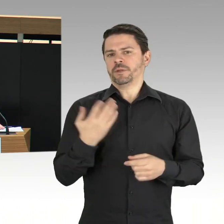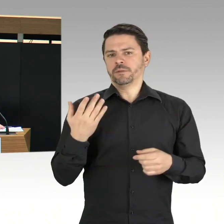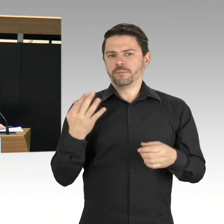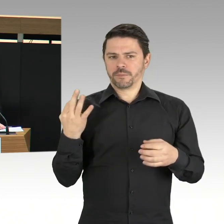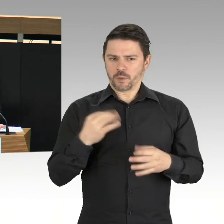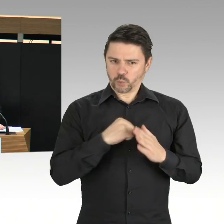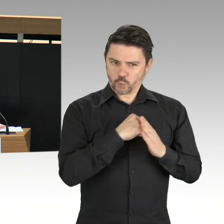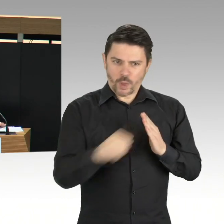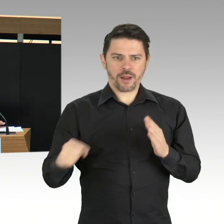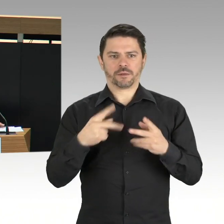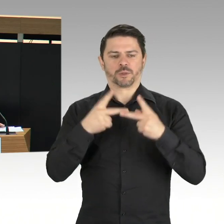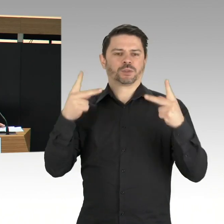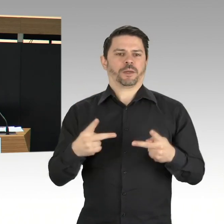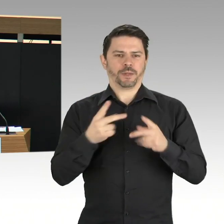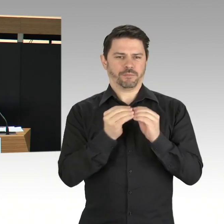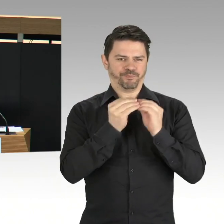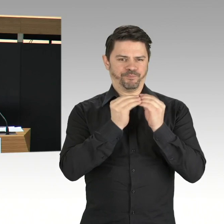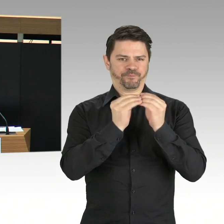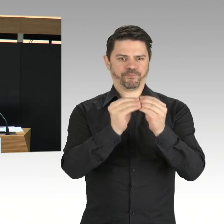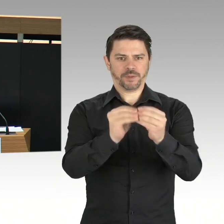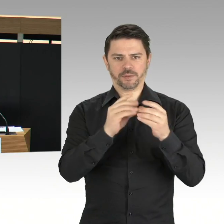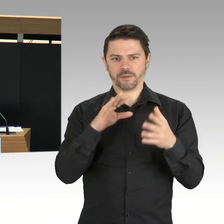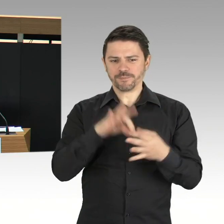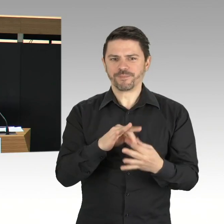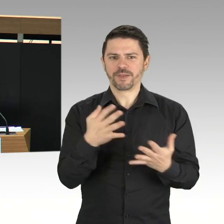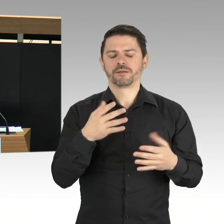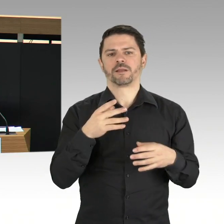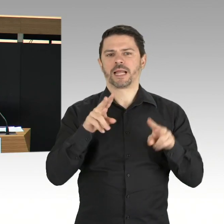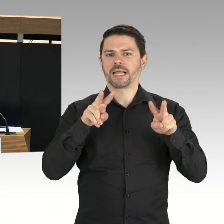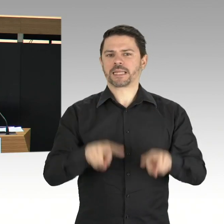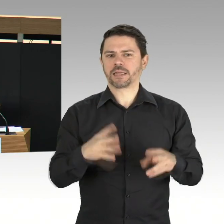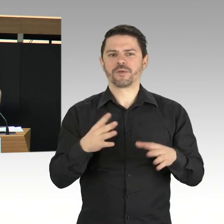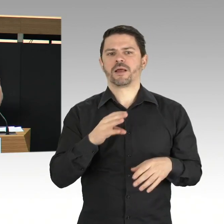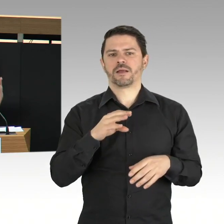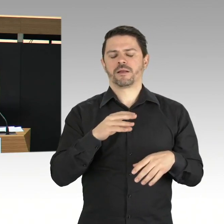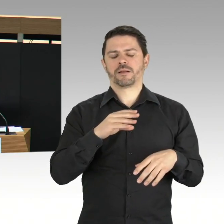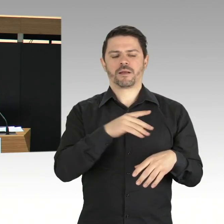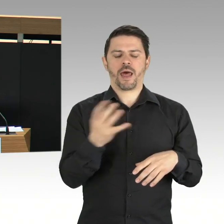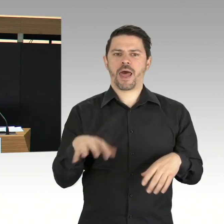im Neubau bis 2030 Gemeinwohl-orientiert entsteht, sprich dauerhaft bezahlbar ist.